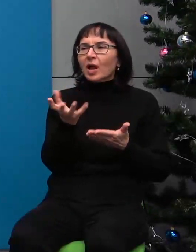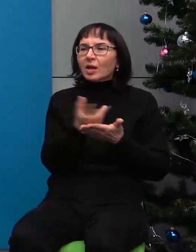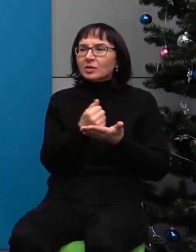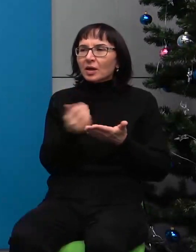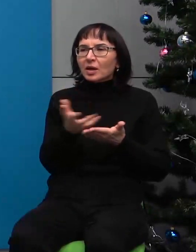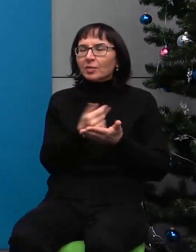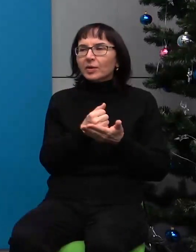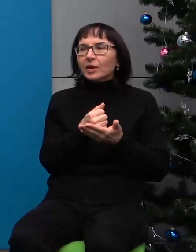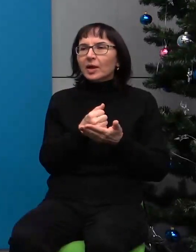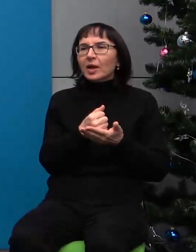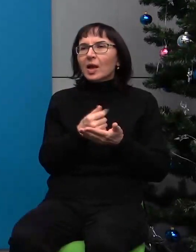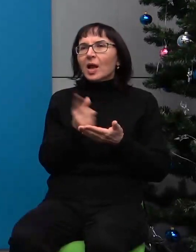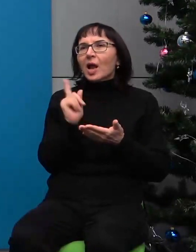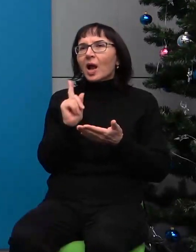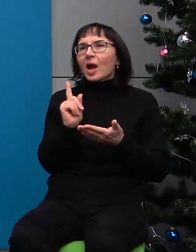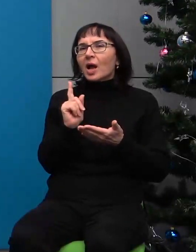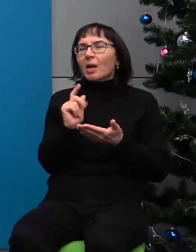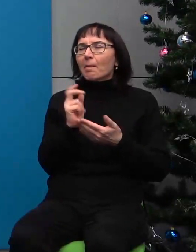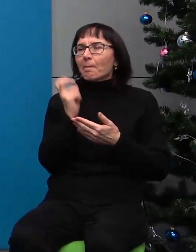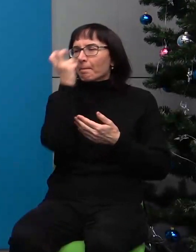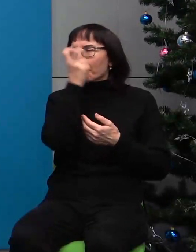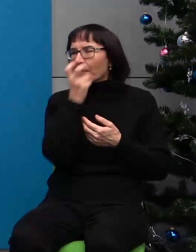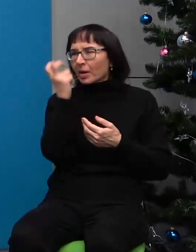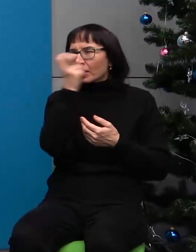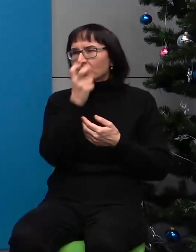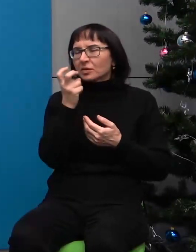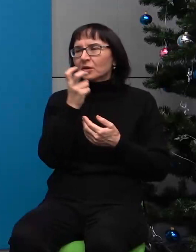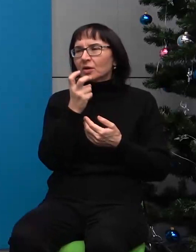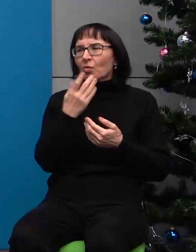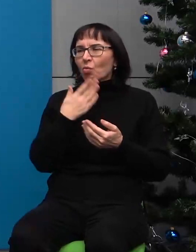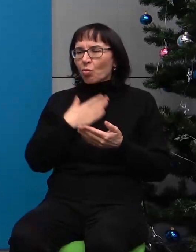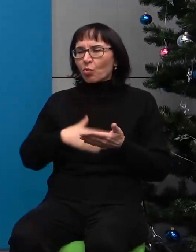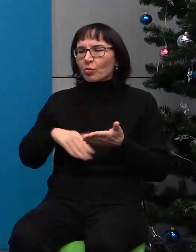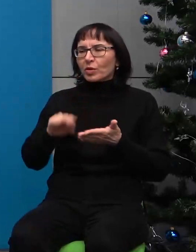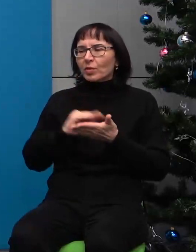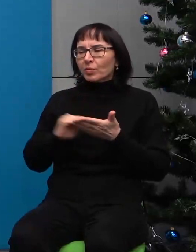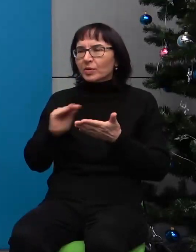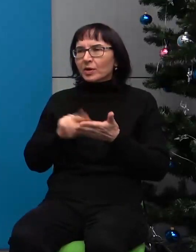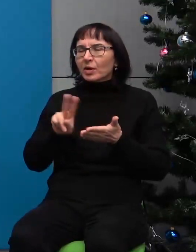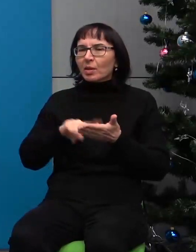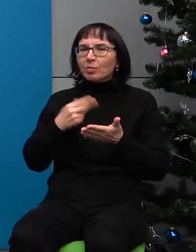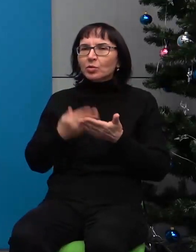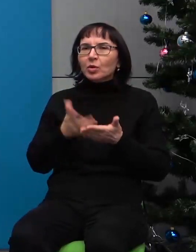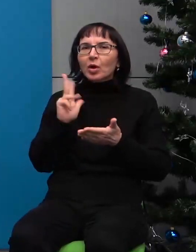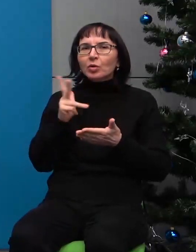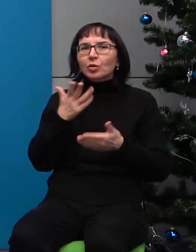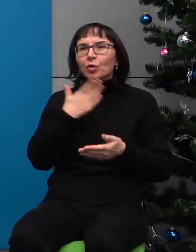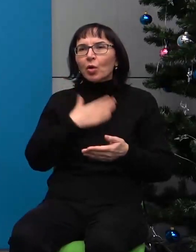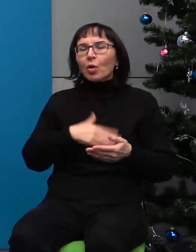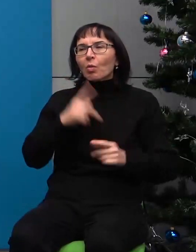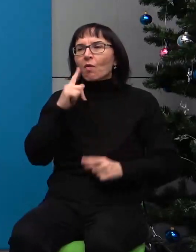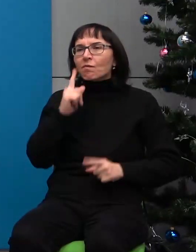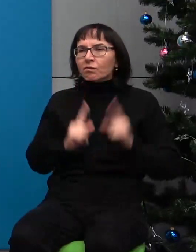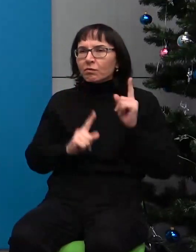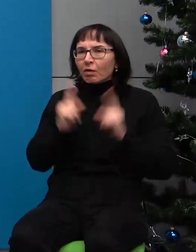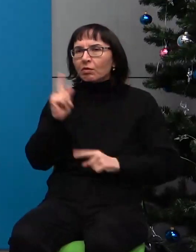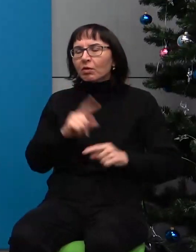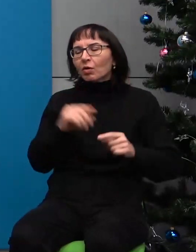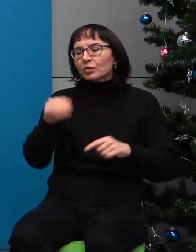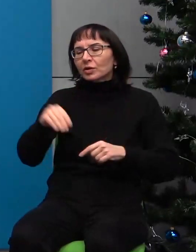afektem do pisania jako do pasji. Ktoś z państwa może lubi na przykład grać w truskawki, może ktoś lubi malować,